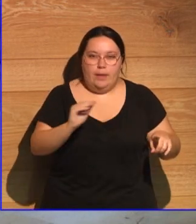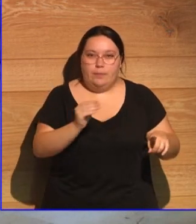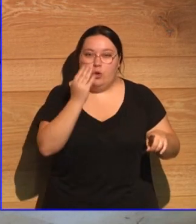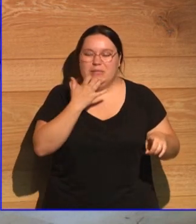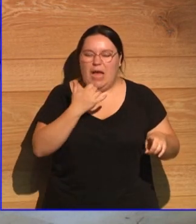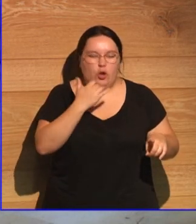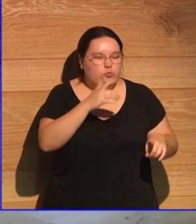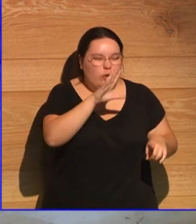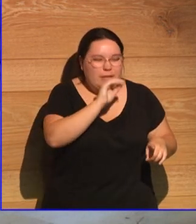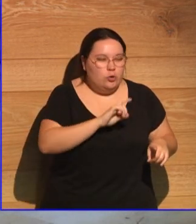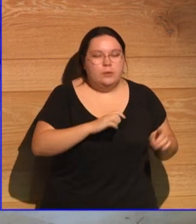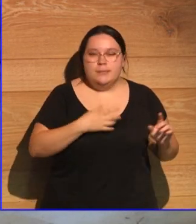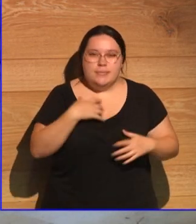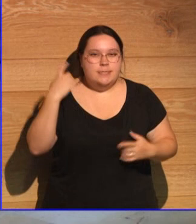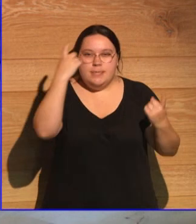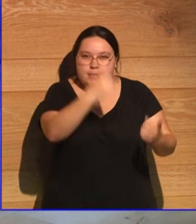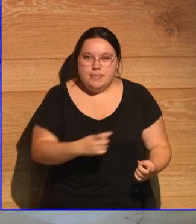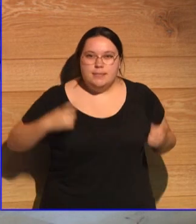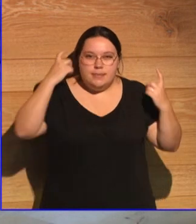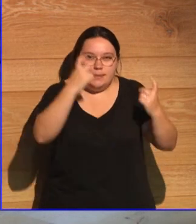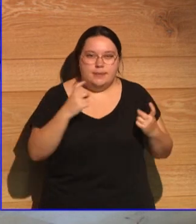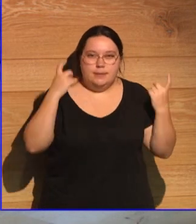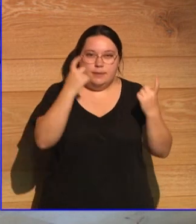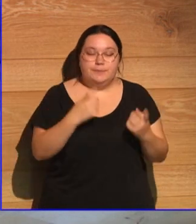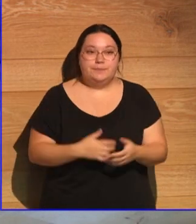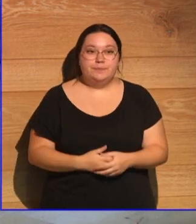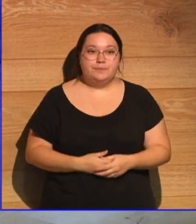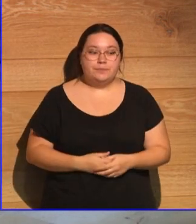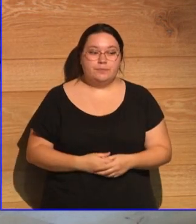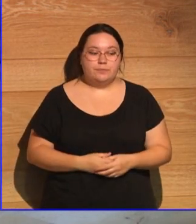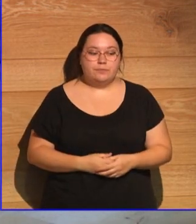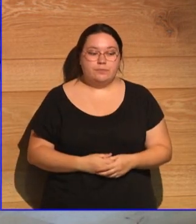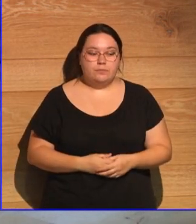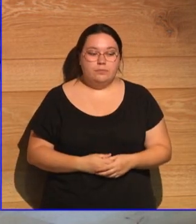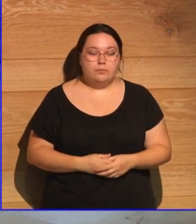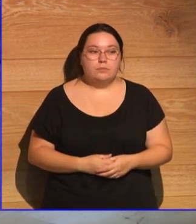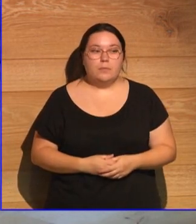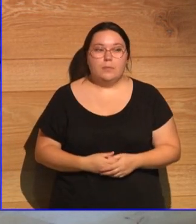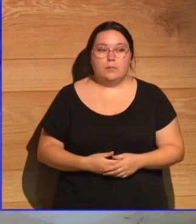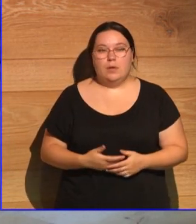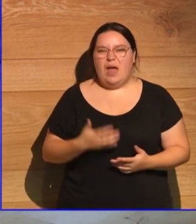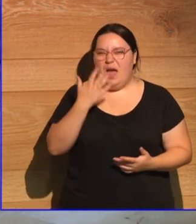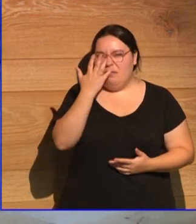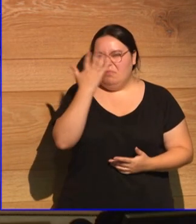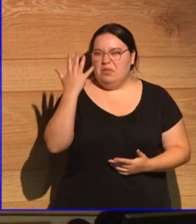Me vuelvo loca y muy obstinada. Entonces, hace cinco o seis años me dije bueno,